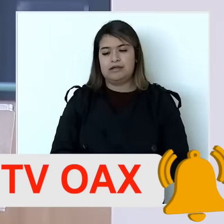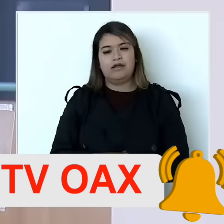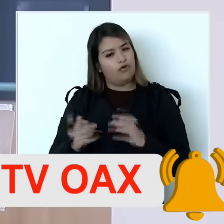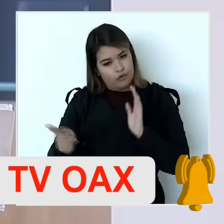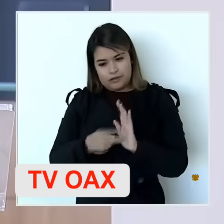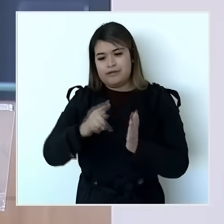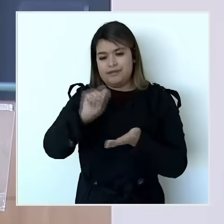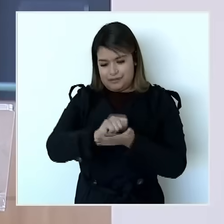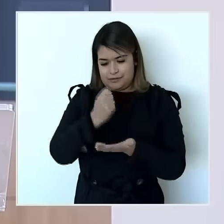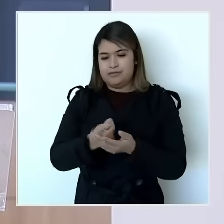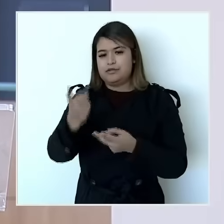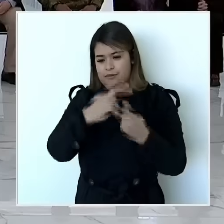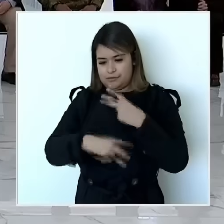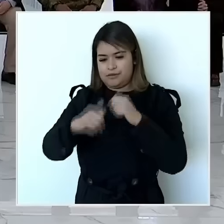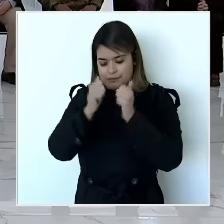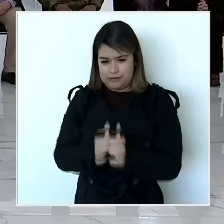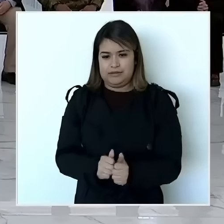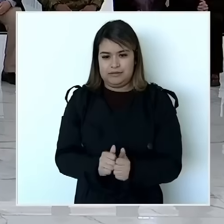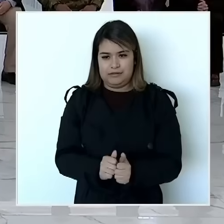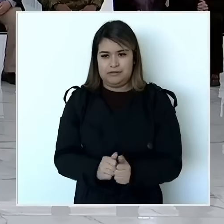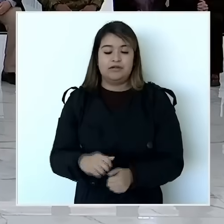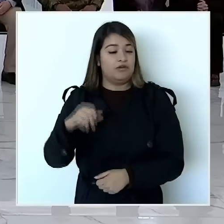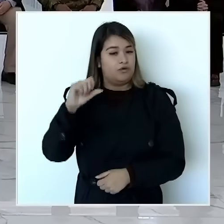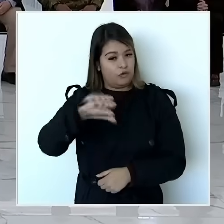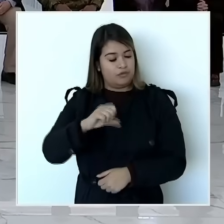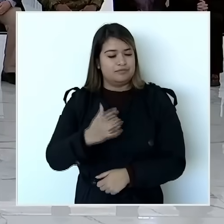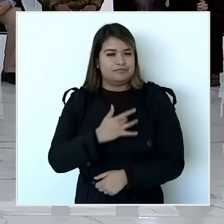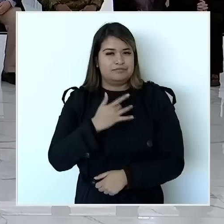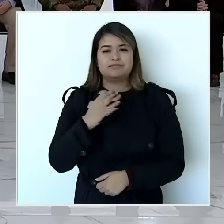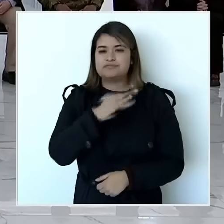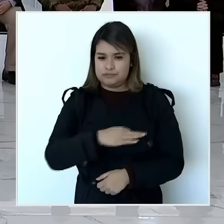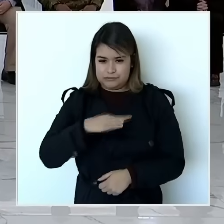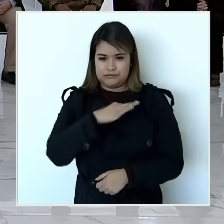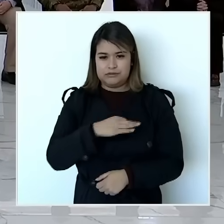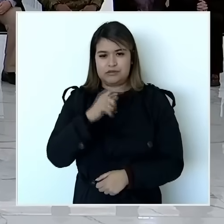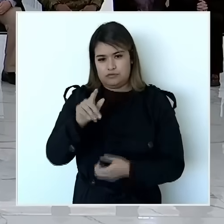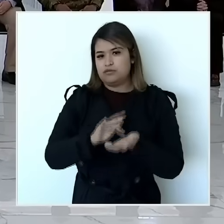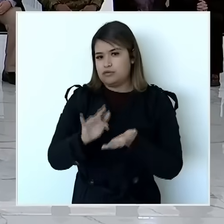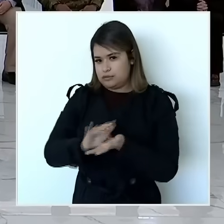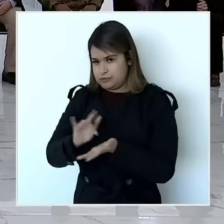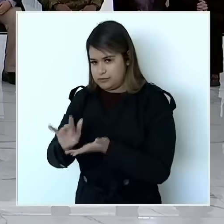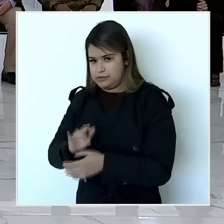Tamaulipas y traernos tantos beneficios como los que se han comentado en esta ardua gira y